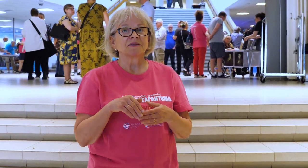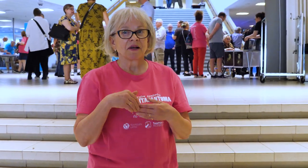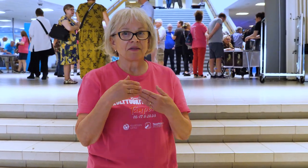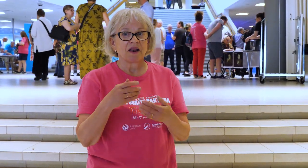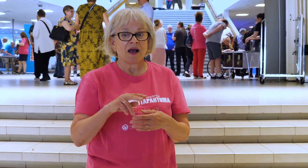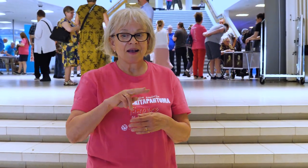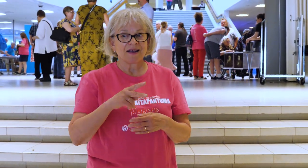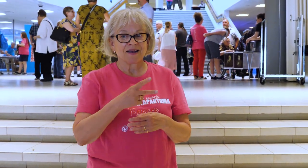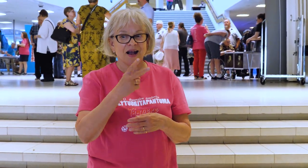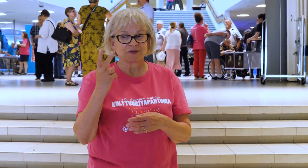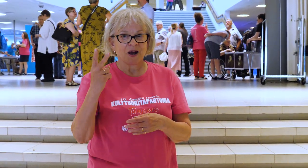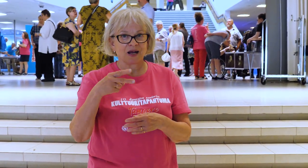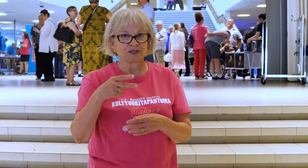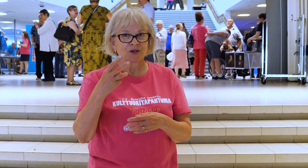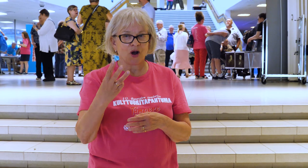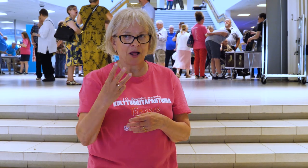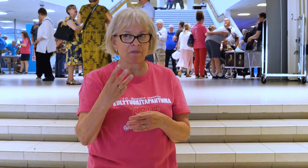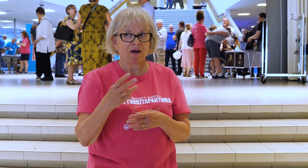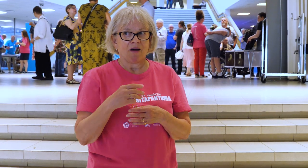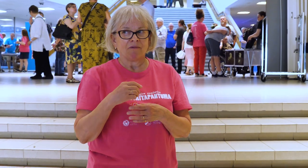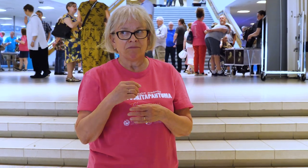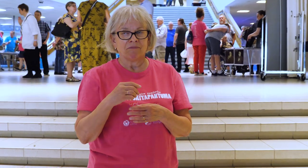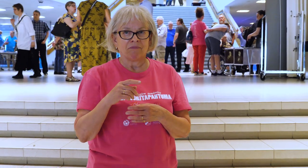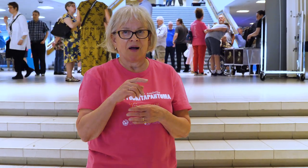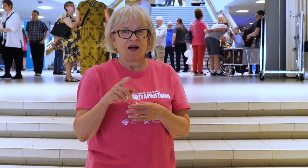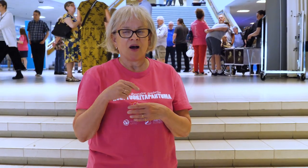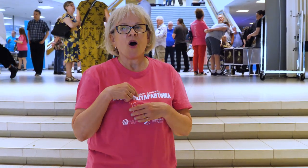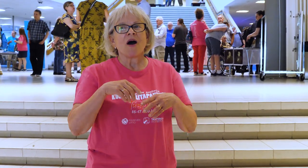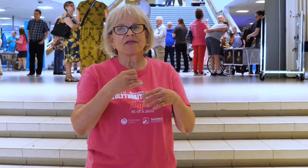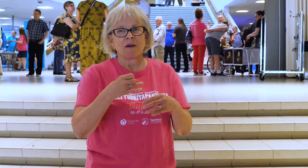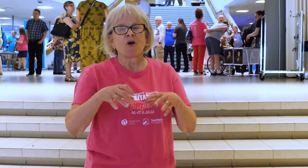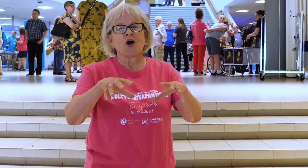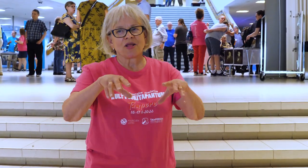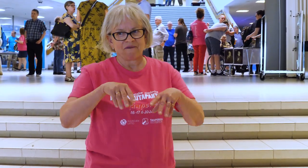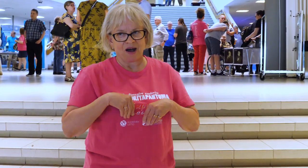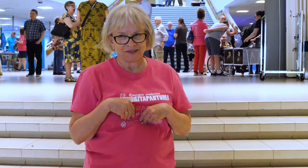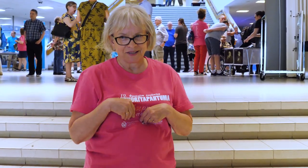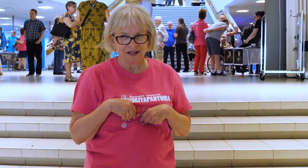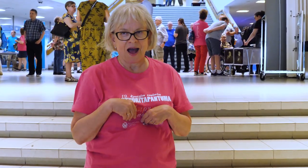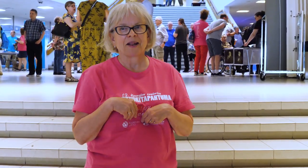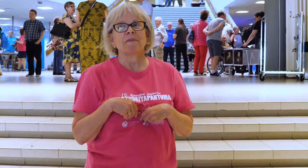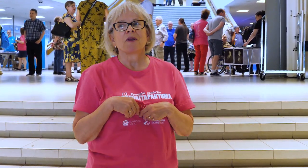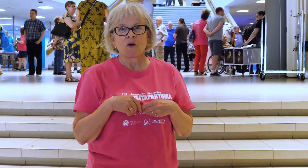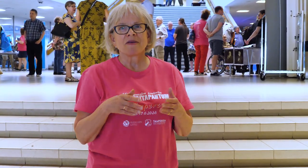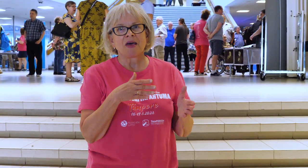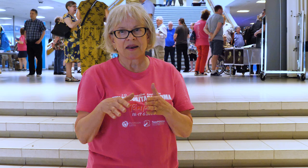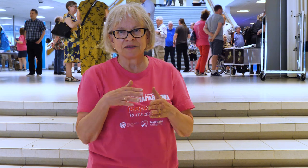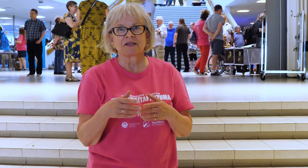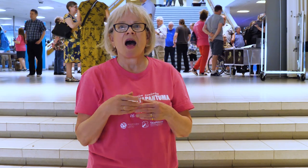Tänä vuonna Tampere otti järjestämisvastuun itselleen, -